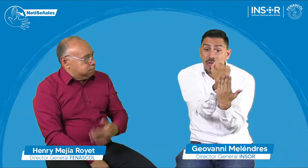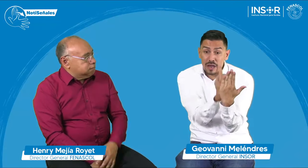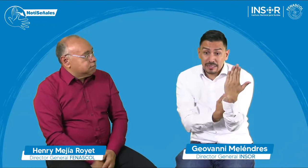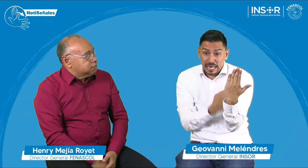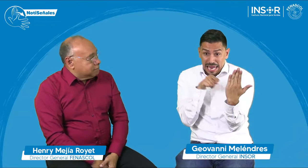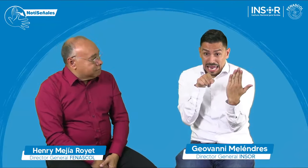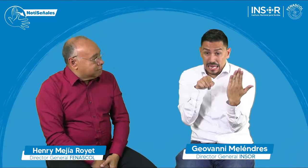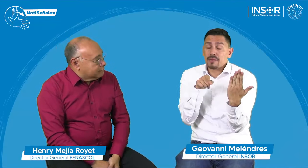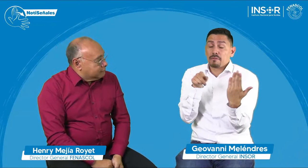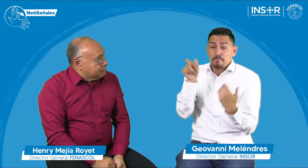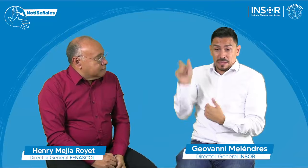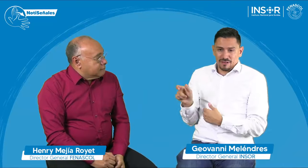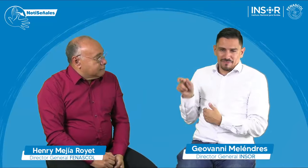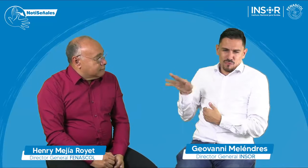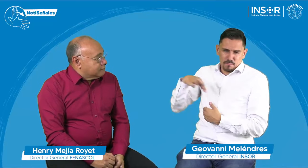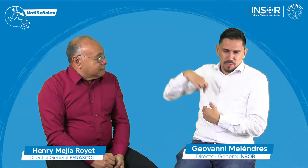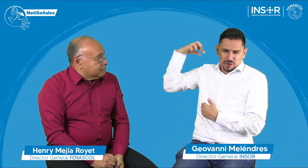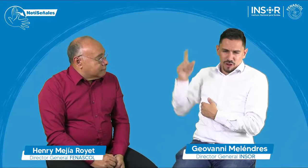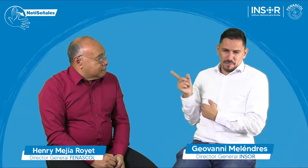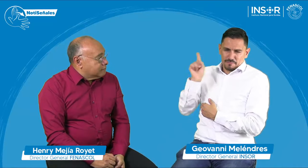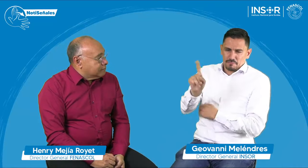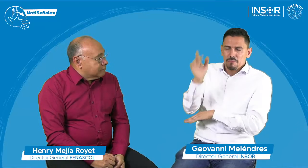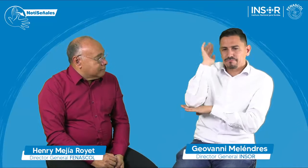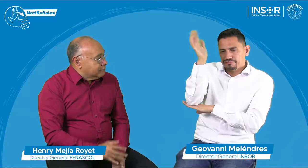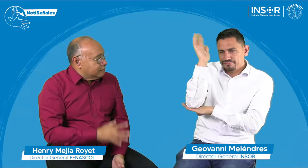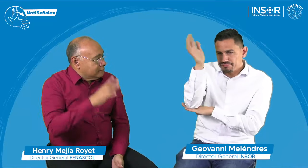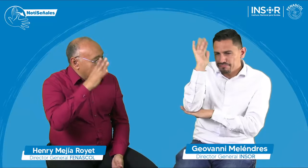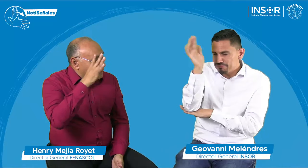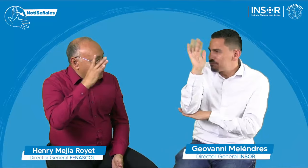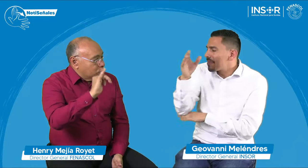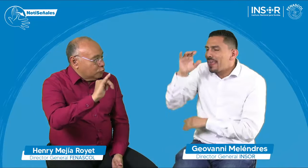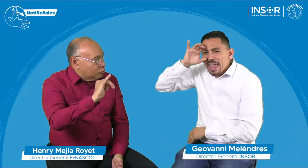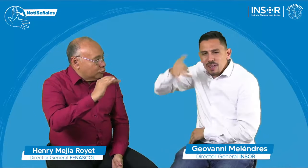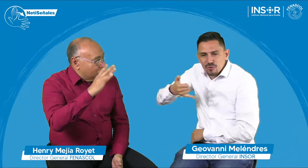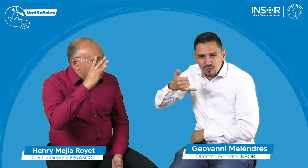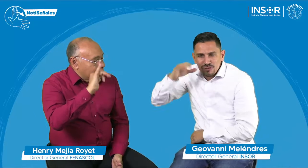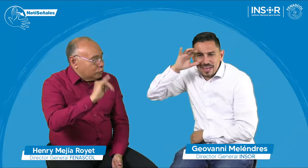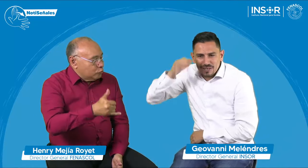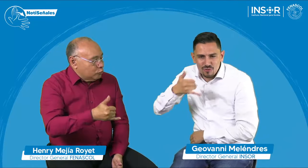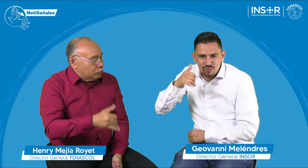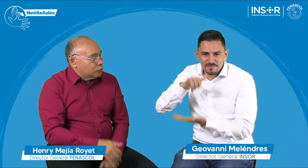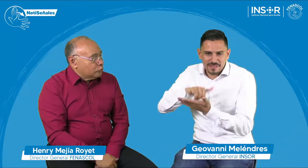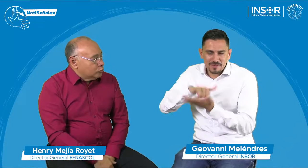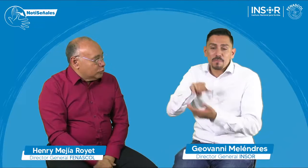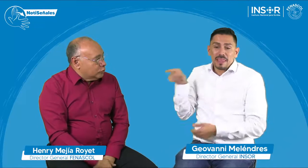ligado a la prevención lingüística está la encuesta. Esto es sumamente importante